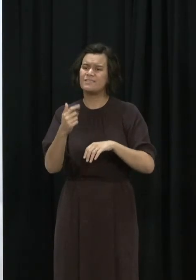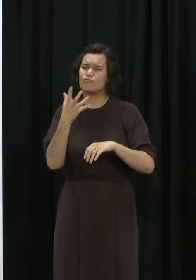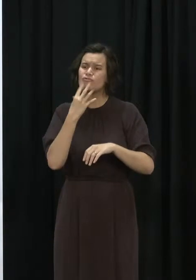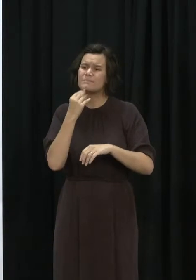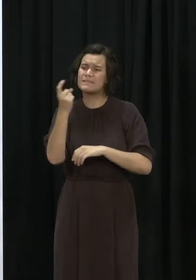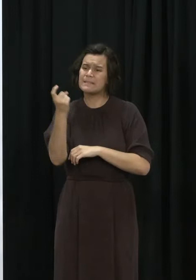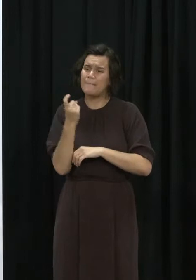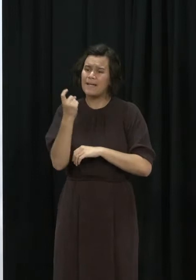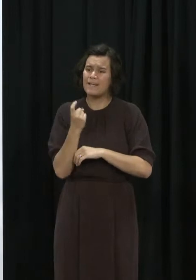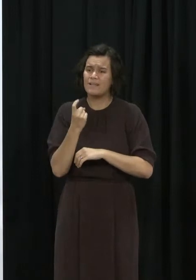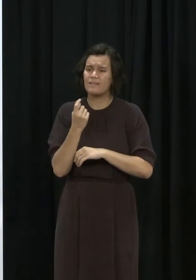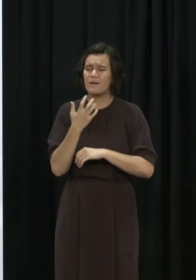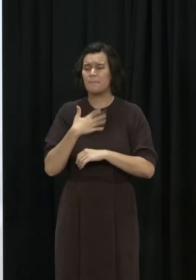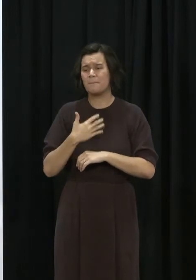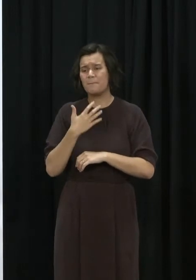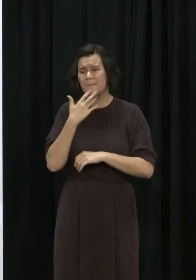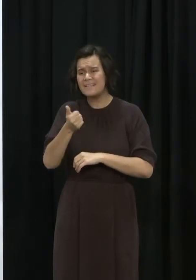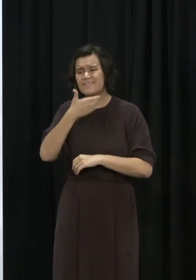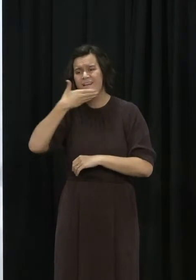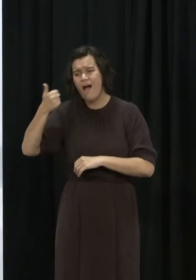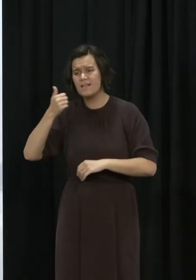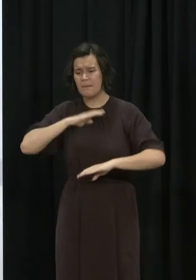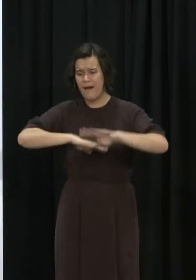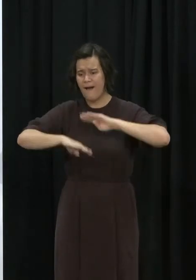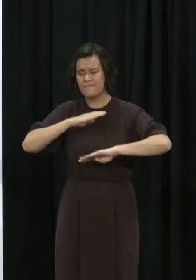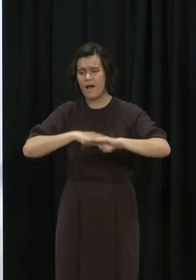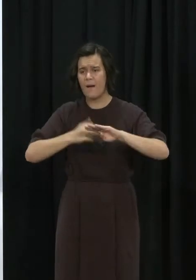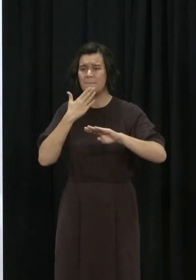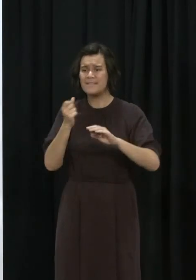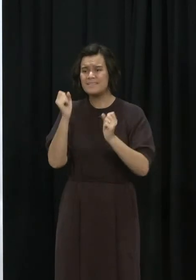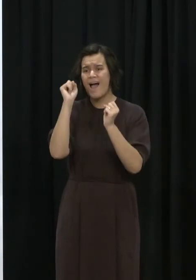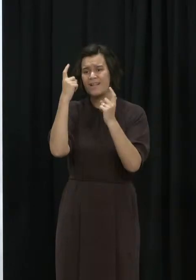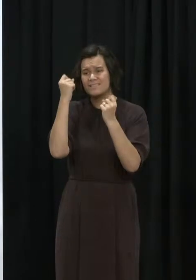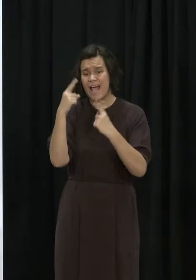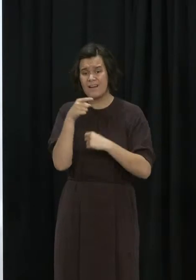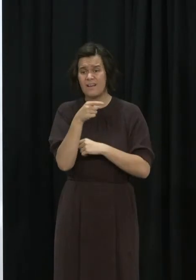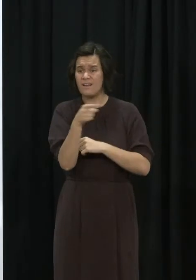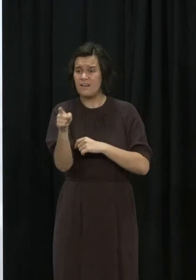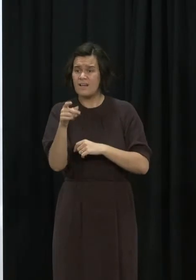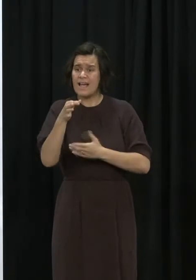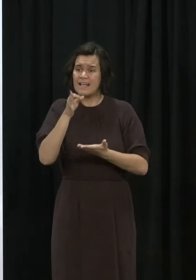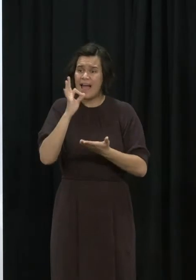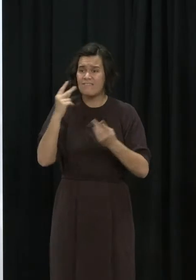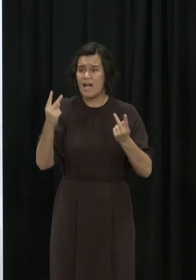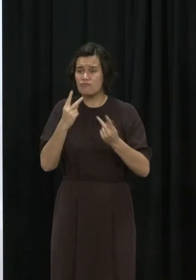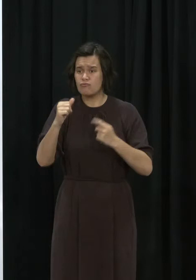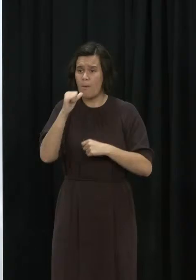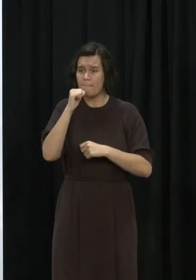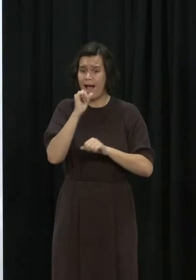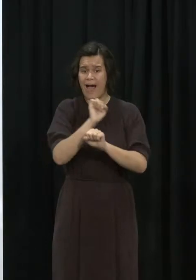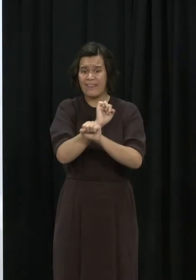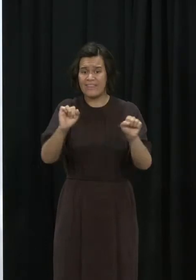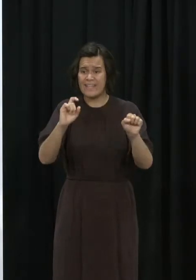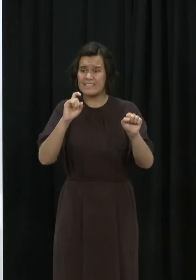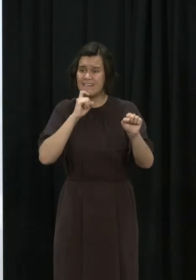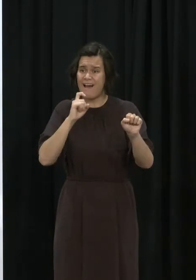hoatu e koe enei tangata? Ehara i te mea he nui nga tohutohu ki nga pakihi hei tono